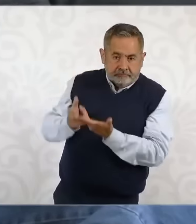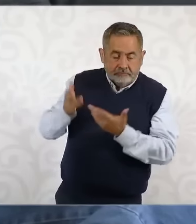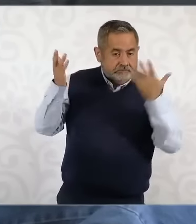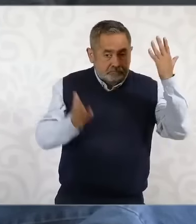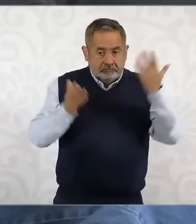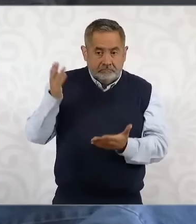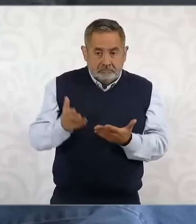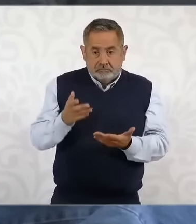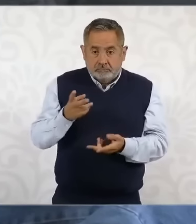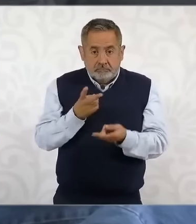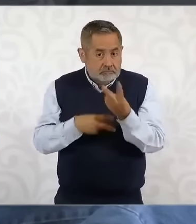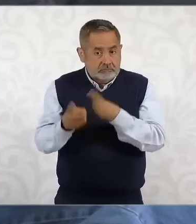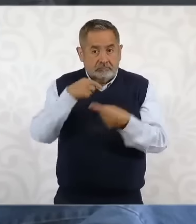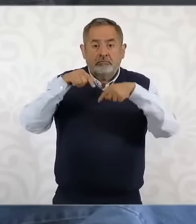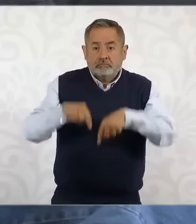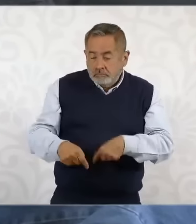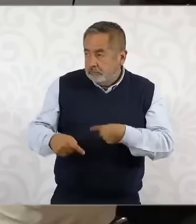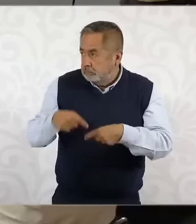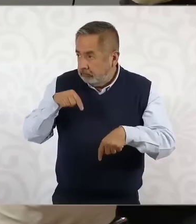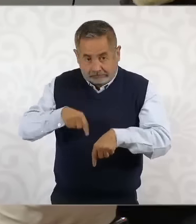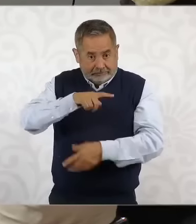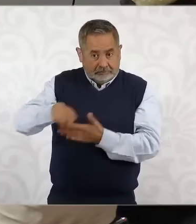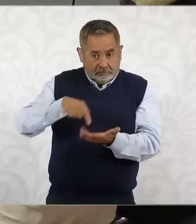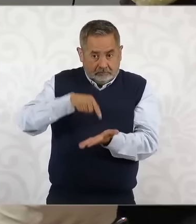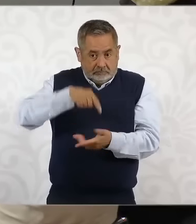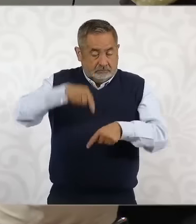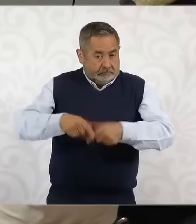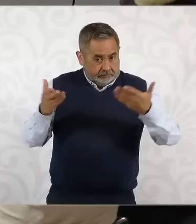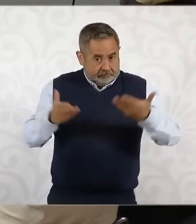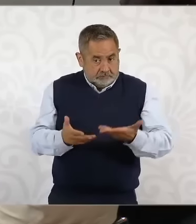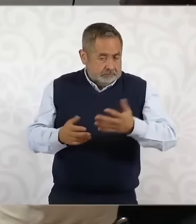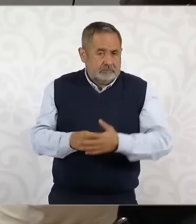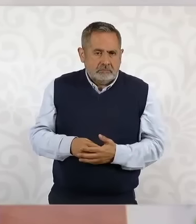están haciendo ya acuerdos para que vengan. Está haciendo Gabriela Cuevas una revisión y junto